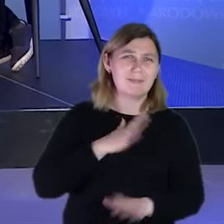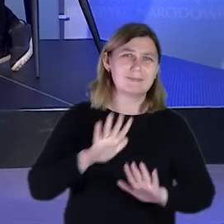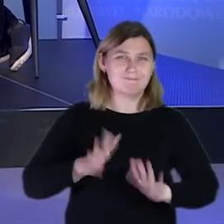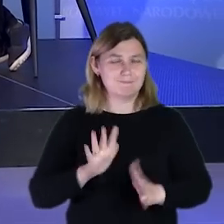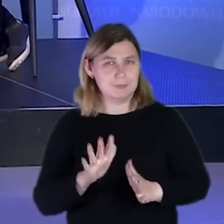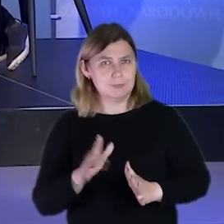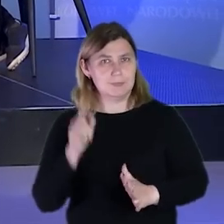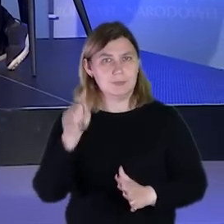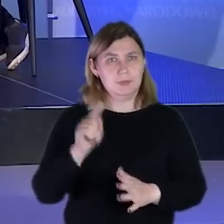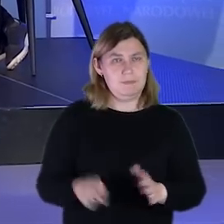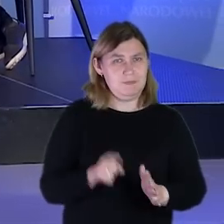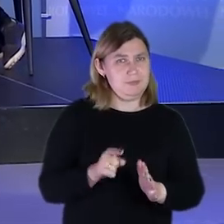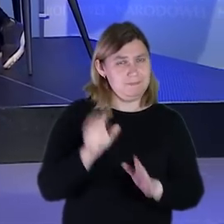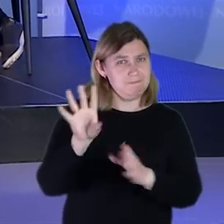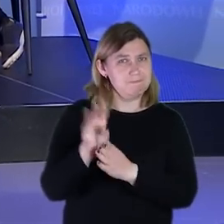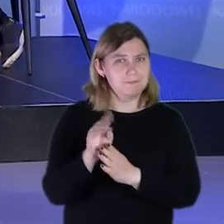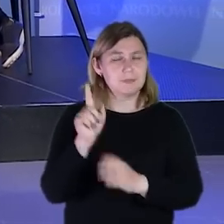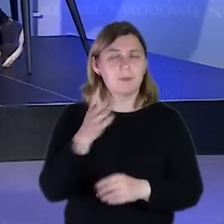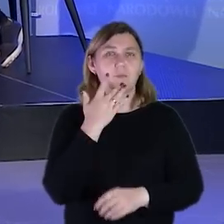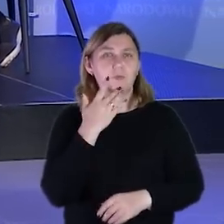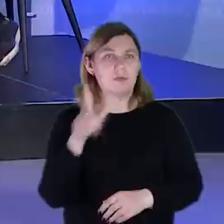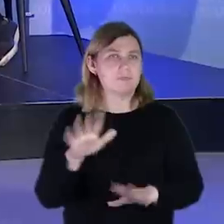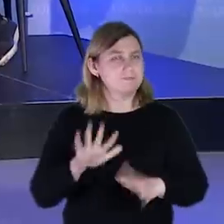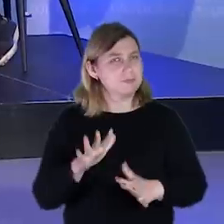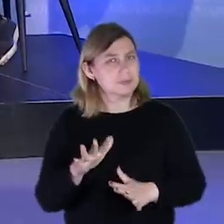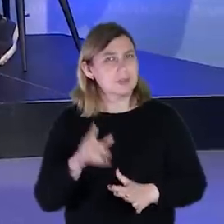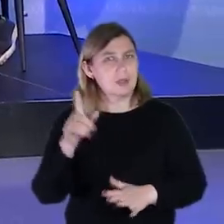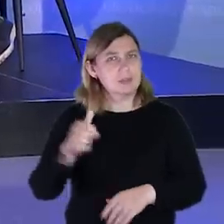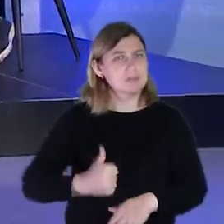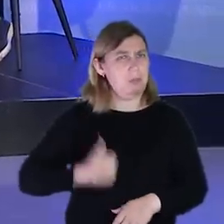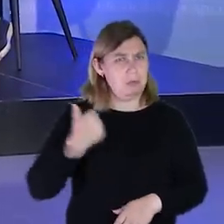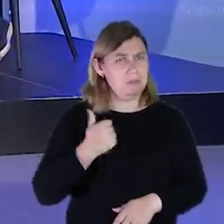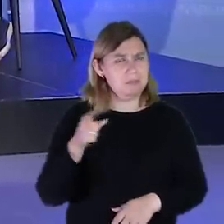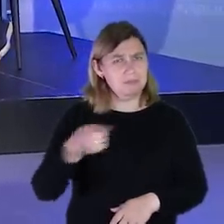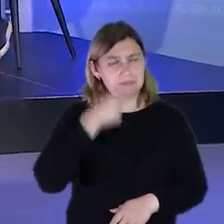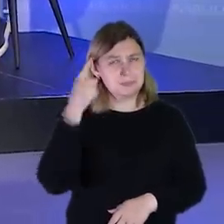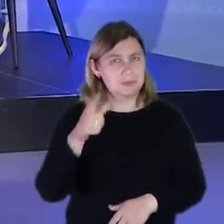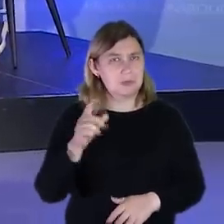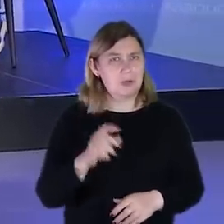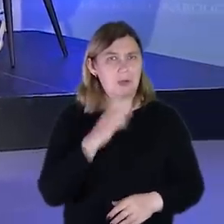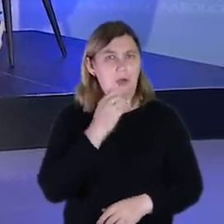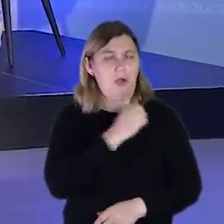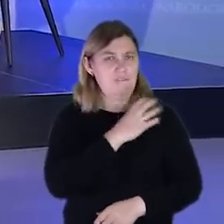czy w jakiś inny sposób on się właśnie wyrażał, że takich trochę zadufanych w sobie oficerów